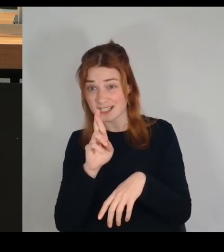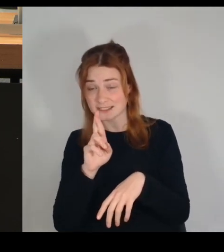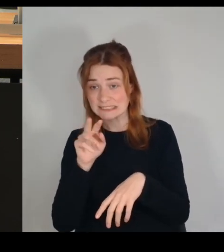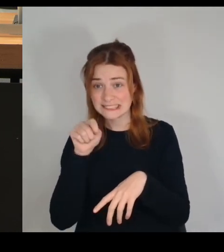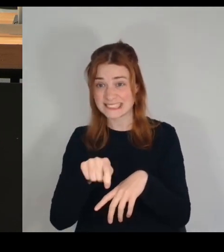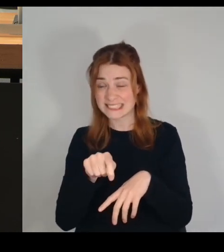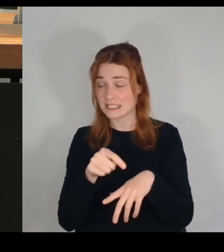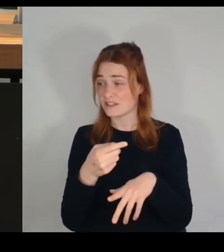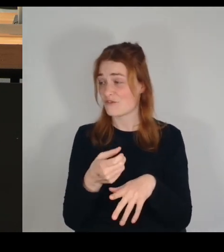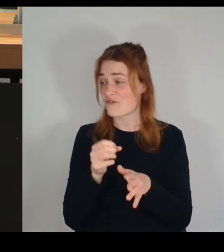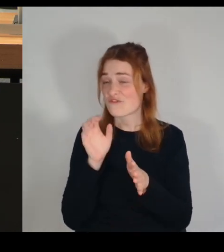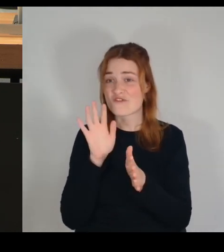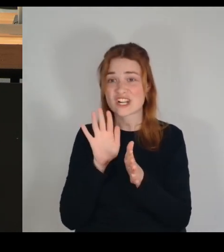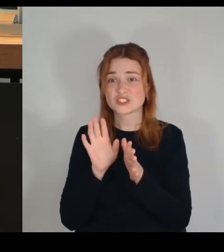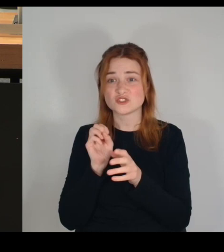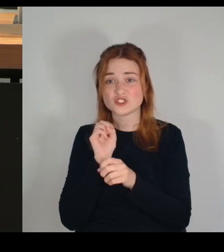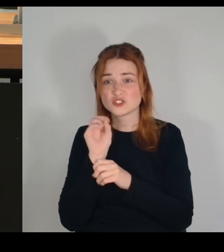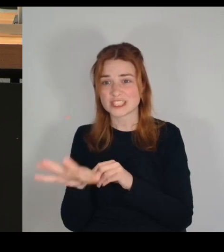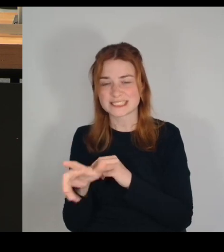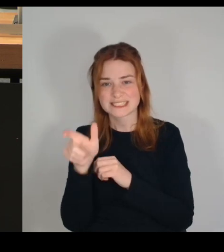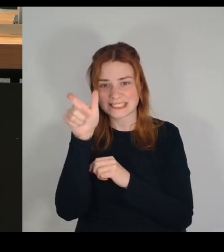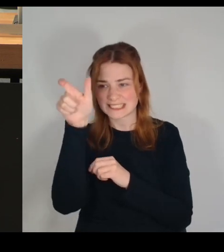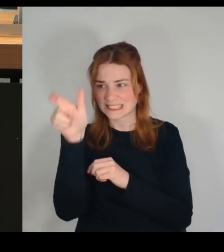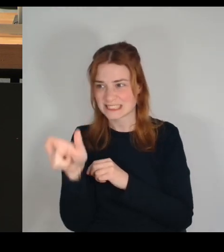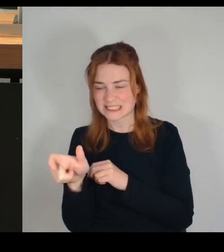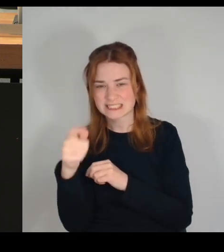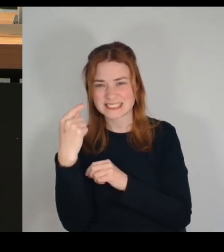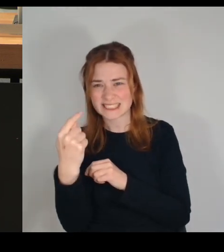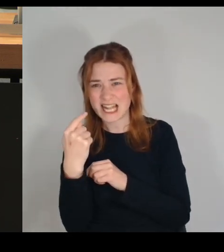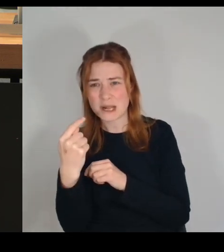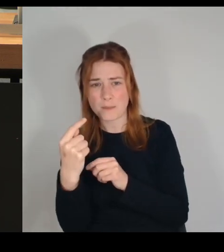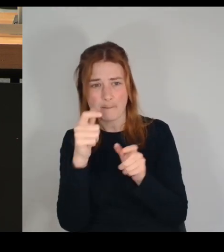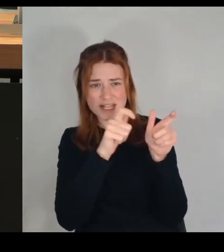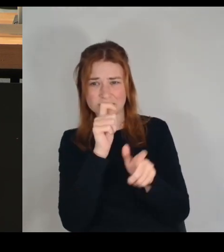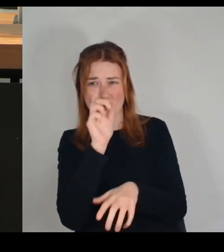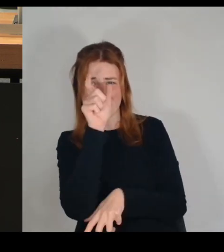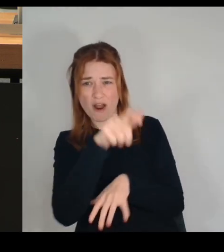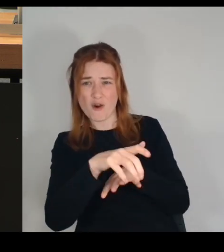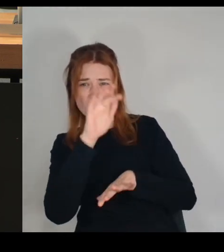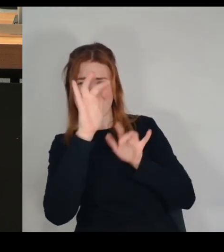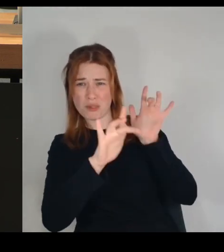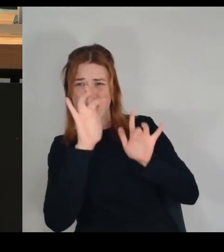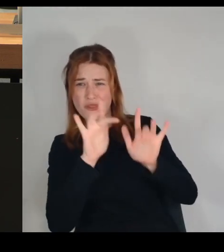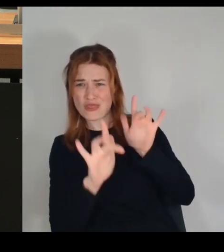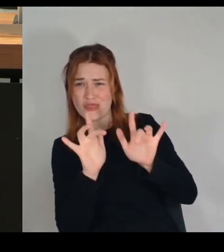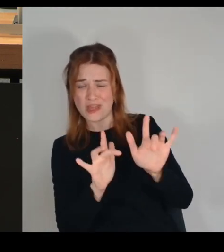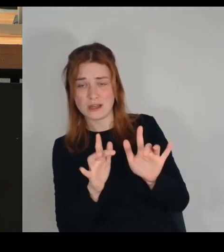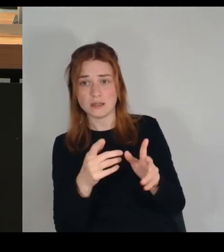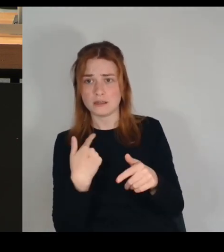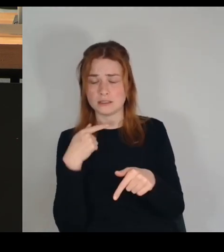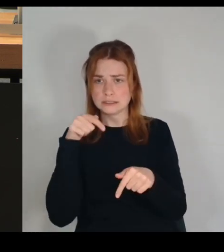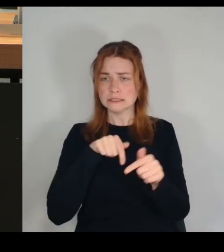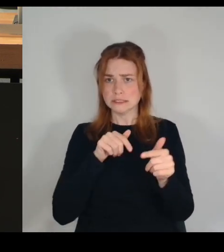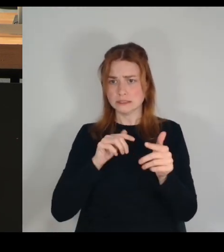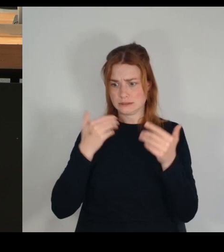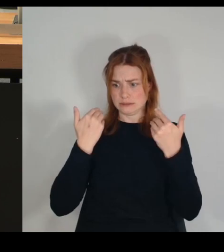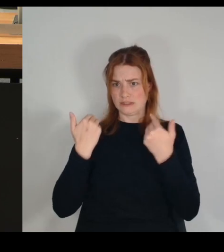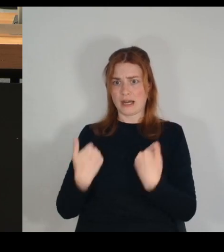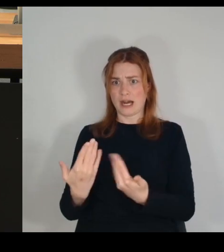Menschlichkeit in einer Weise hier vorzutragen dass man eigentlich nur ausrasten möchte.